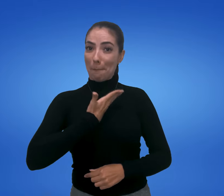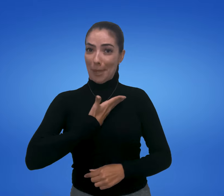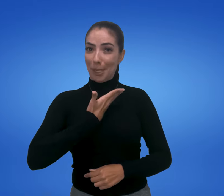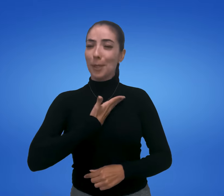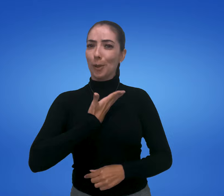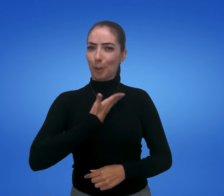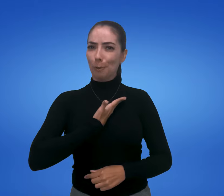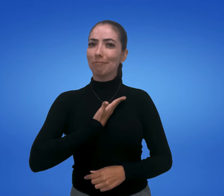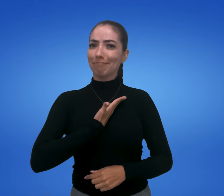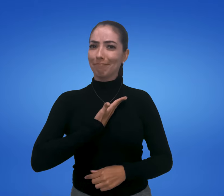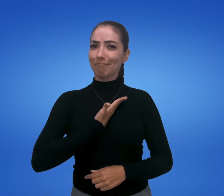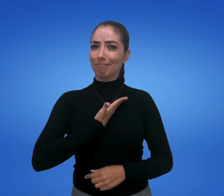"amigo"